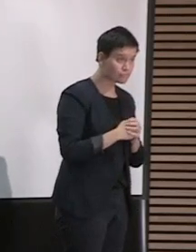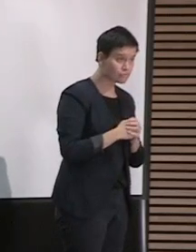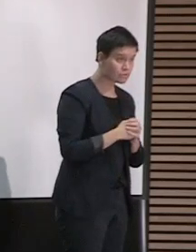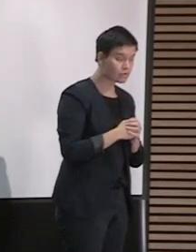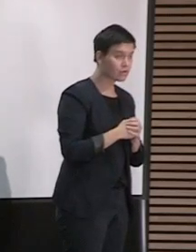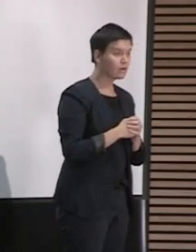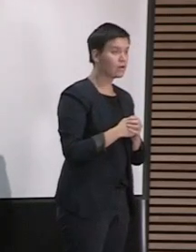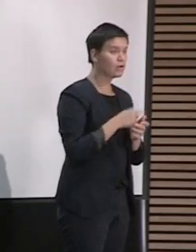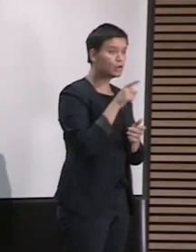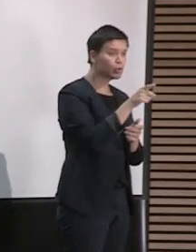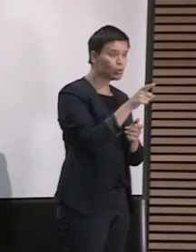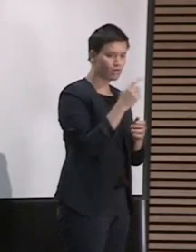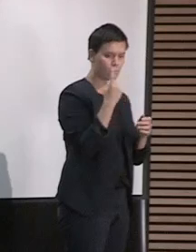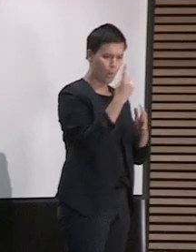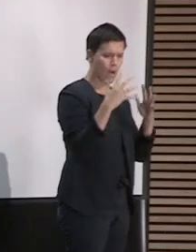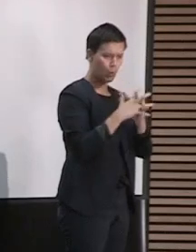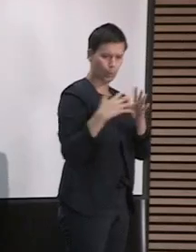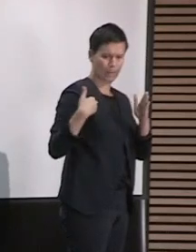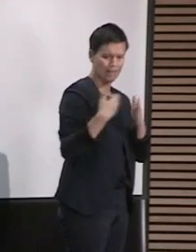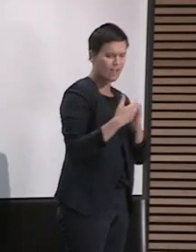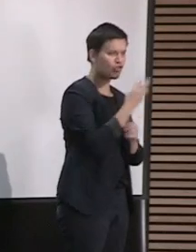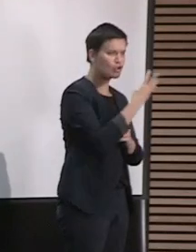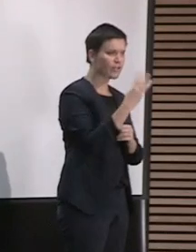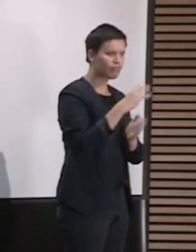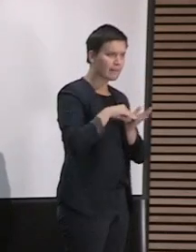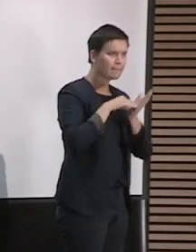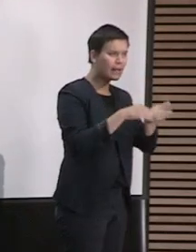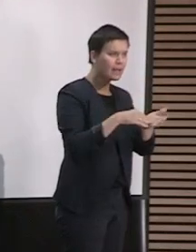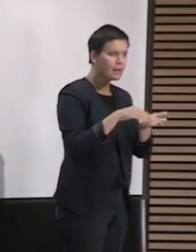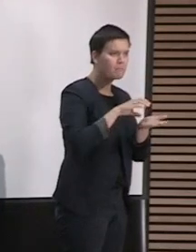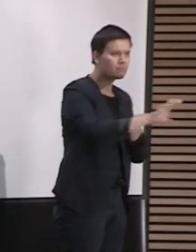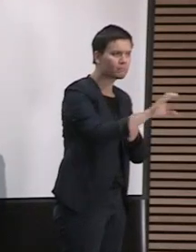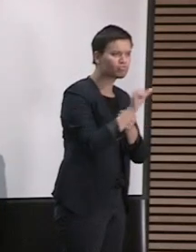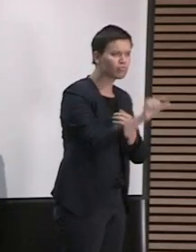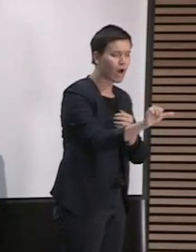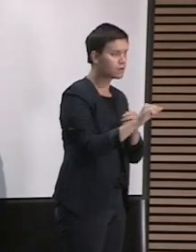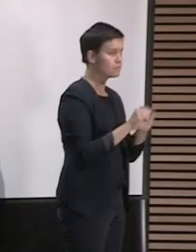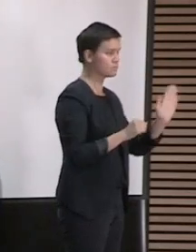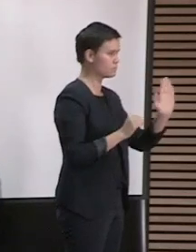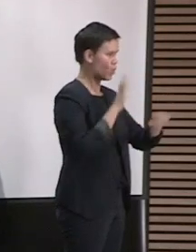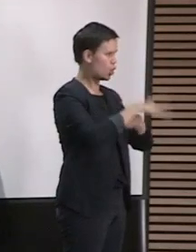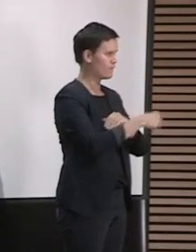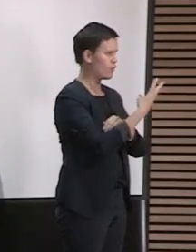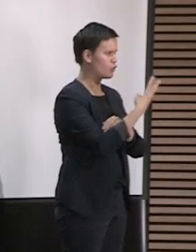Koinei te taha o nga mea i whakaritea e koe, hoki, ka korero koe mo te painga- pouri